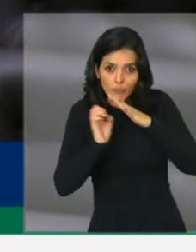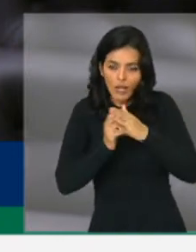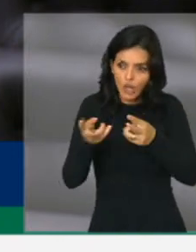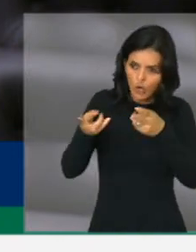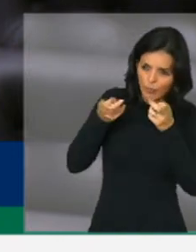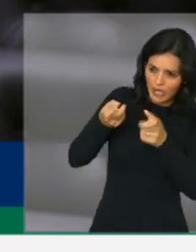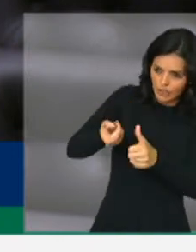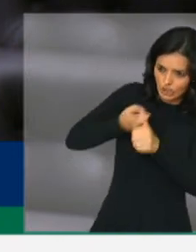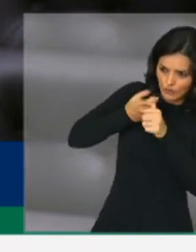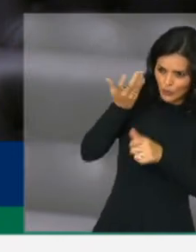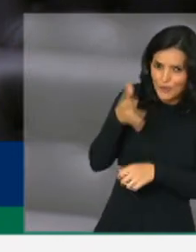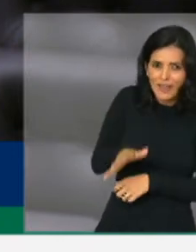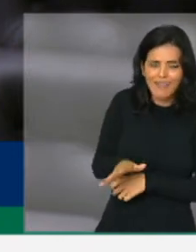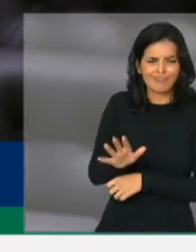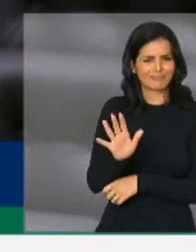DISTRIBUI NÃO CONSEGUE DISTRIBUIR MAIS NADA. NÃO